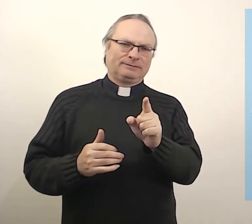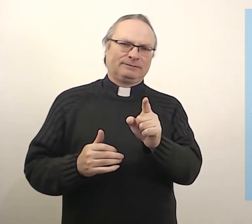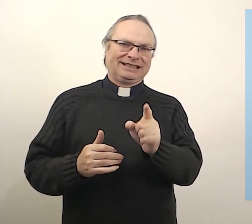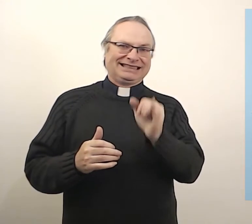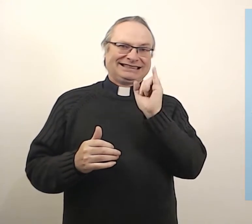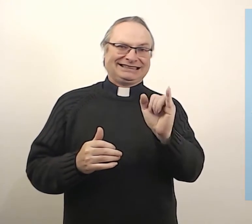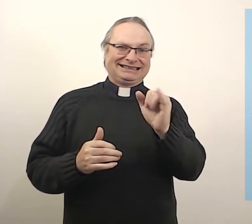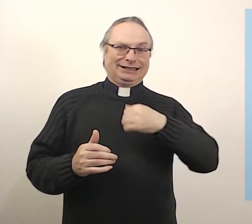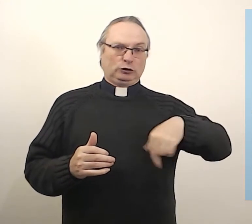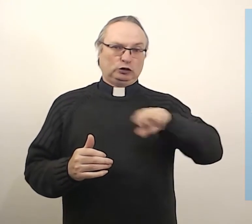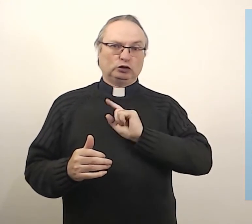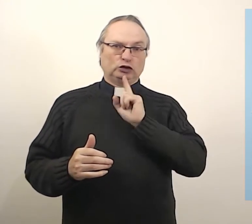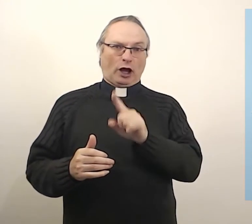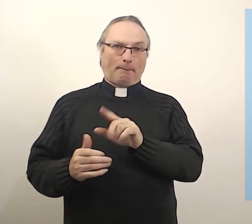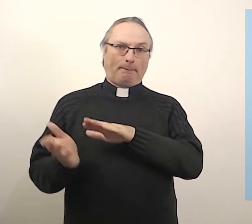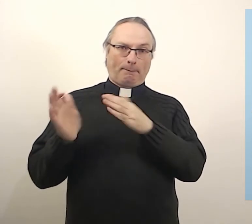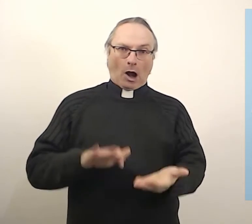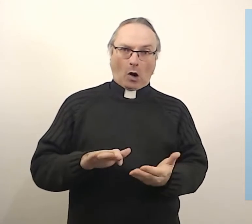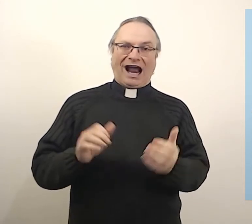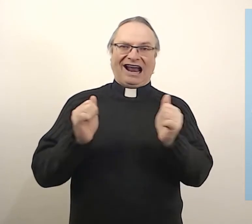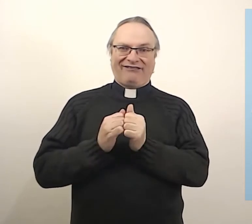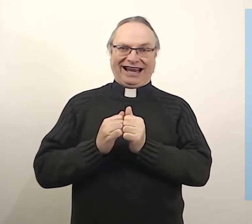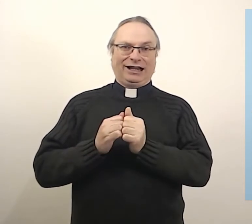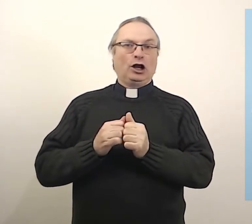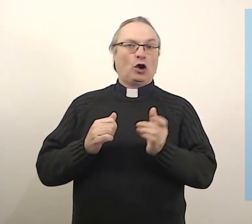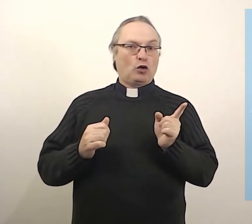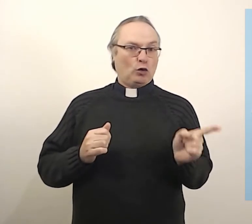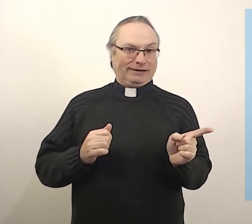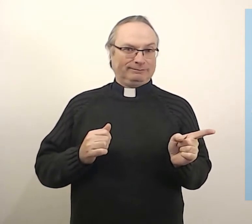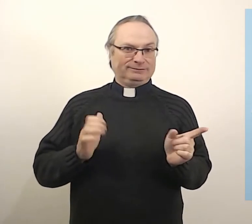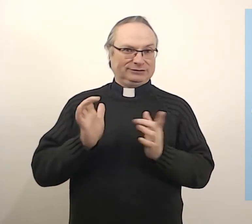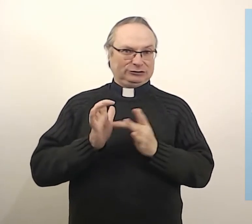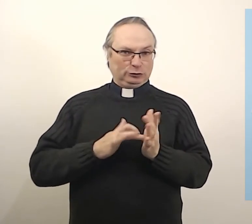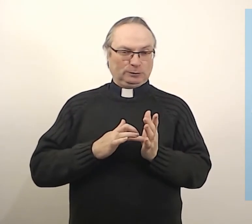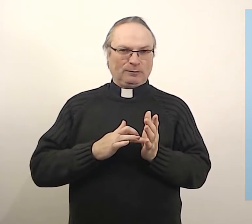si nous sommes morts avec lui (Jésus),